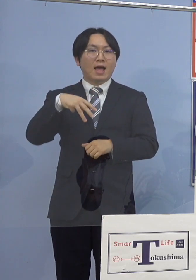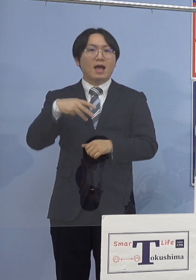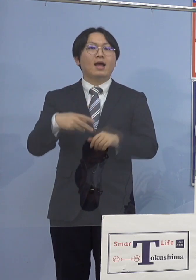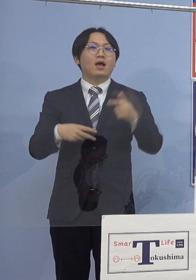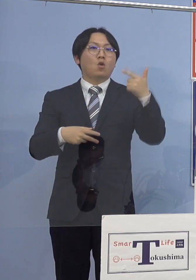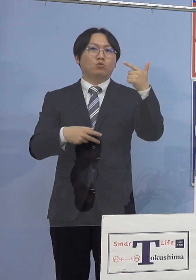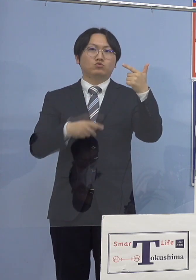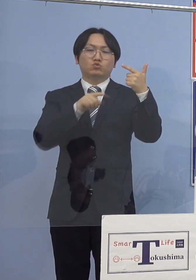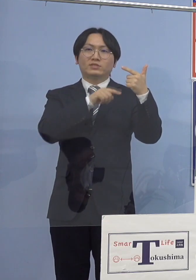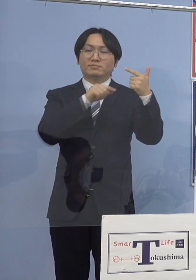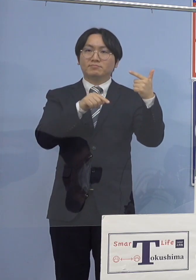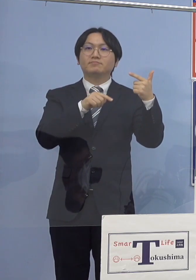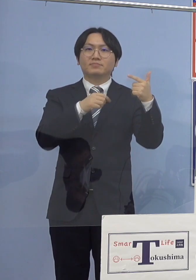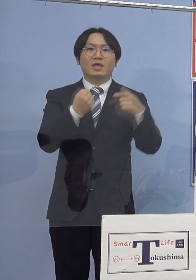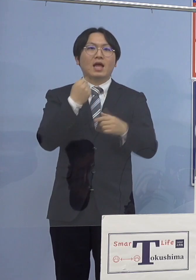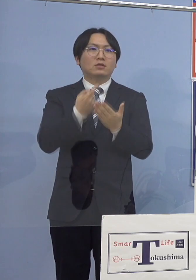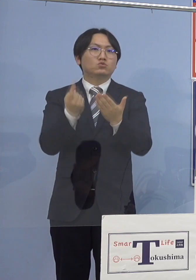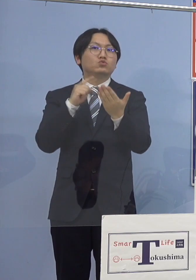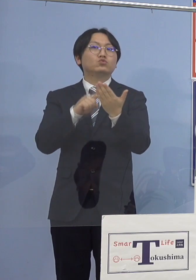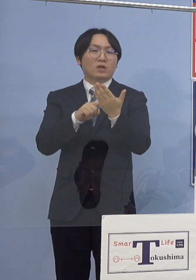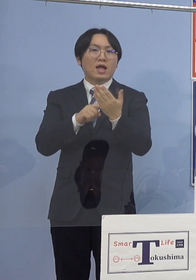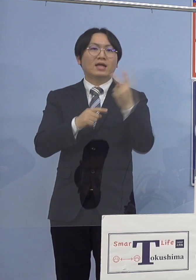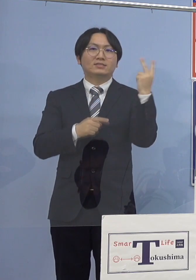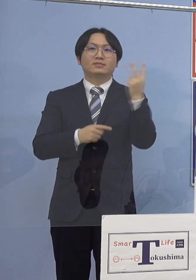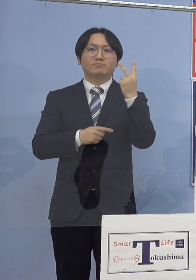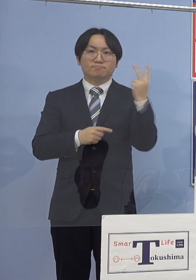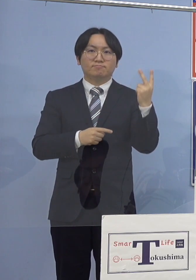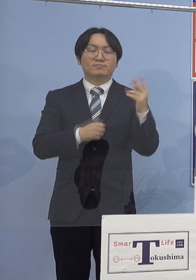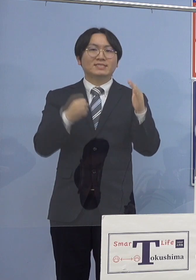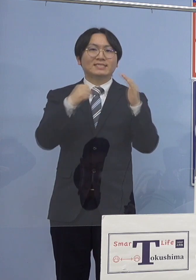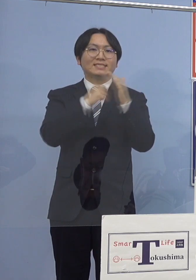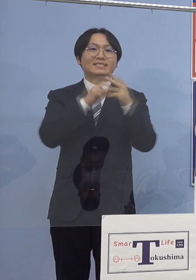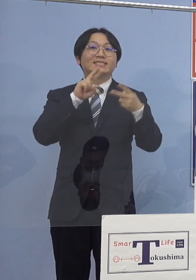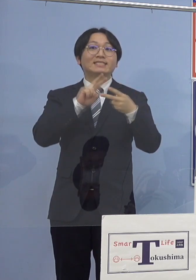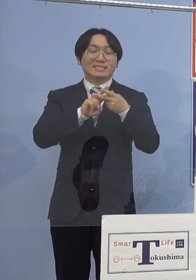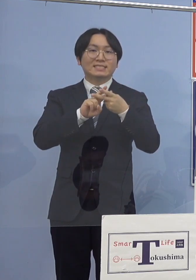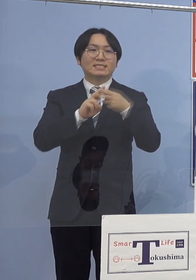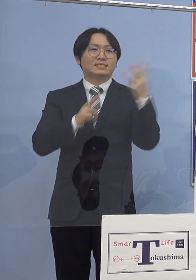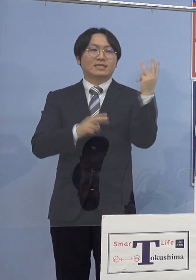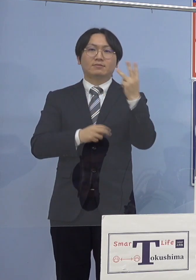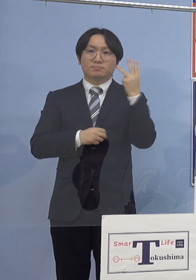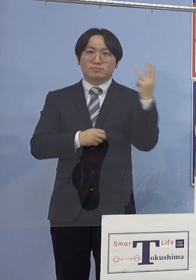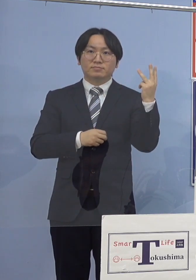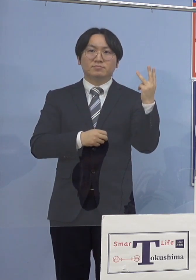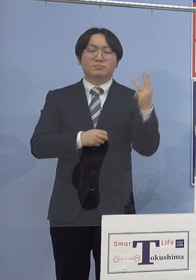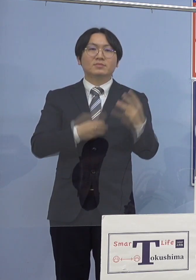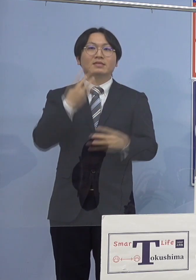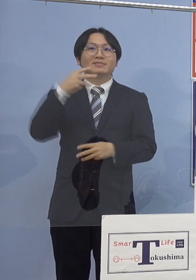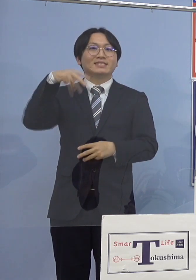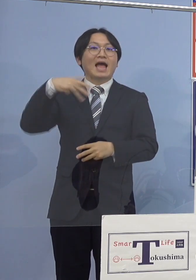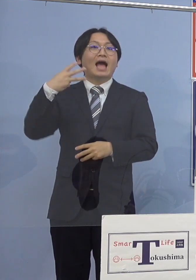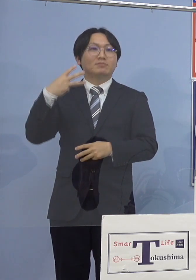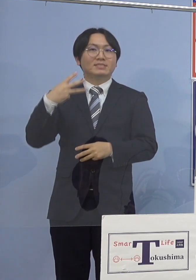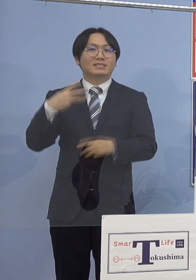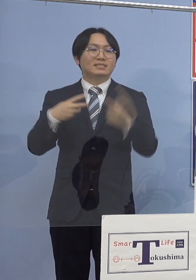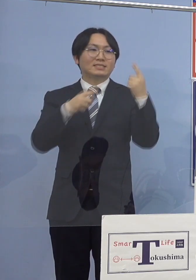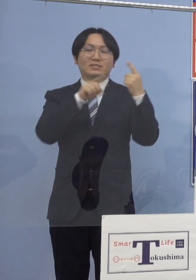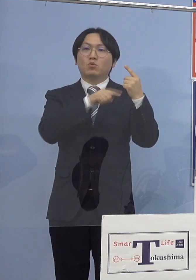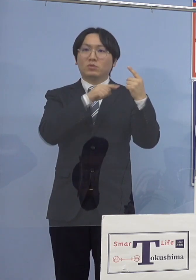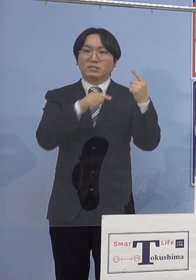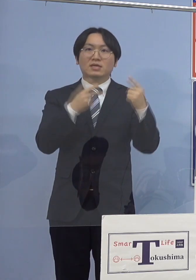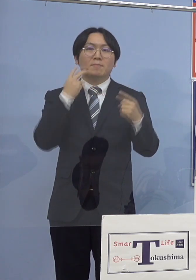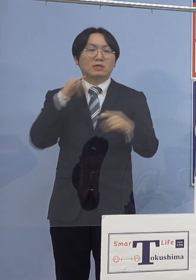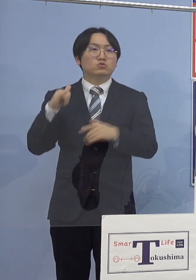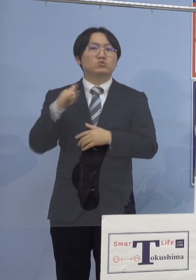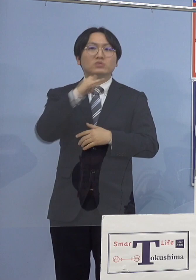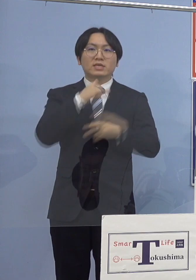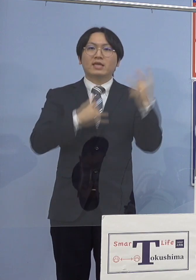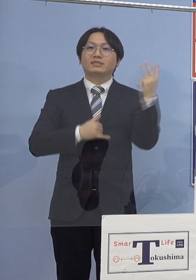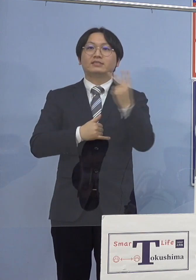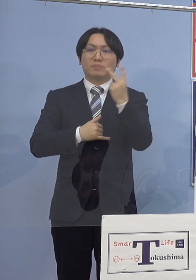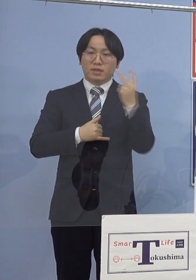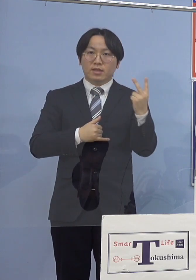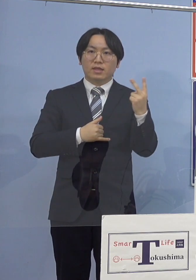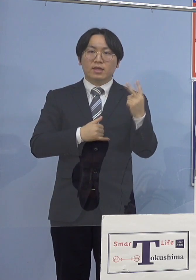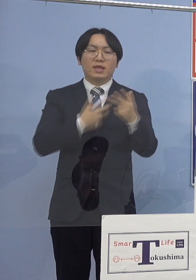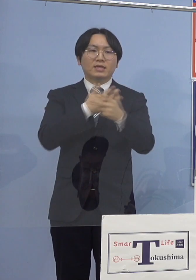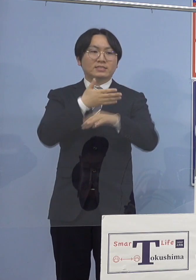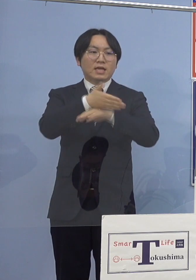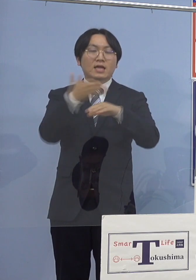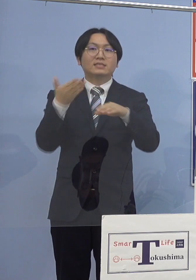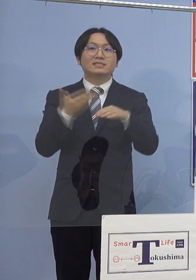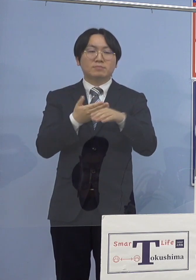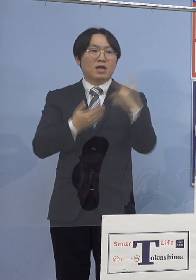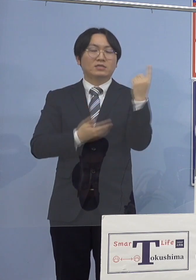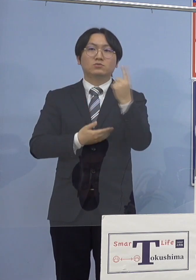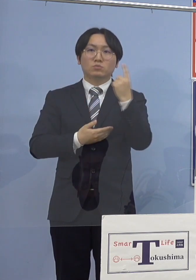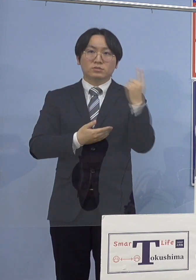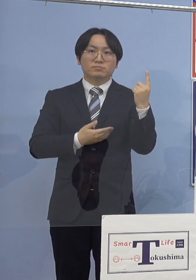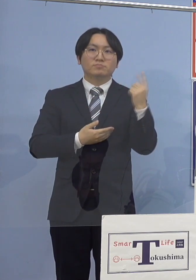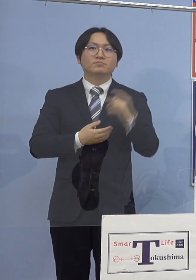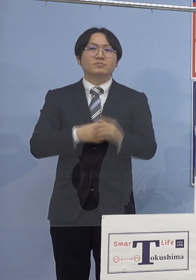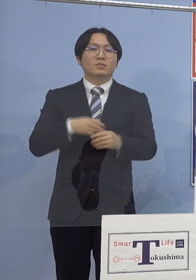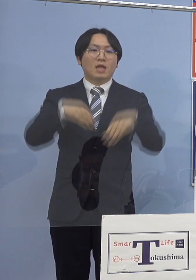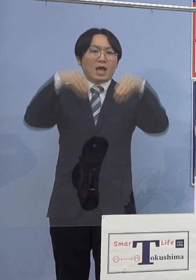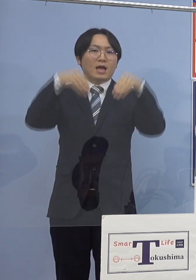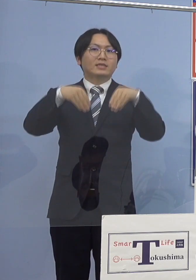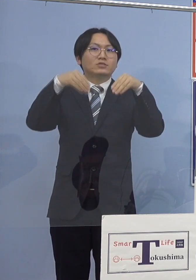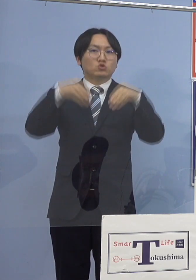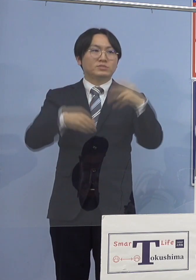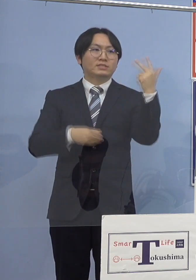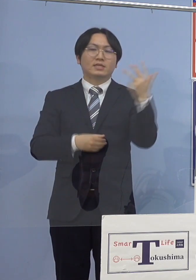勝浦町2名、石井町3名、美波町1名 松茂町2名、北島町1名、藍住町7名